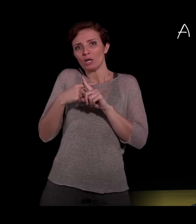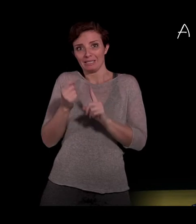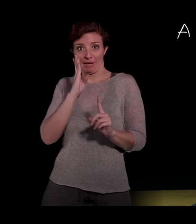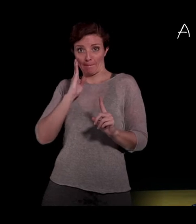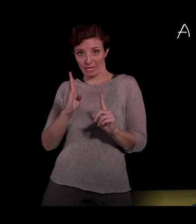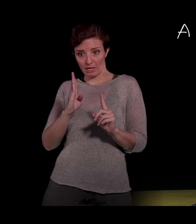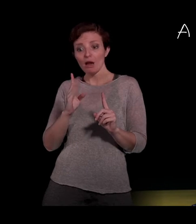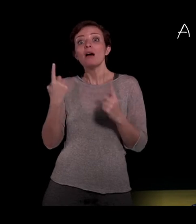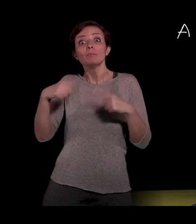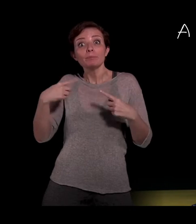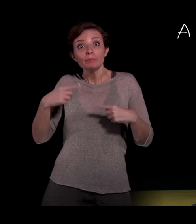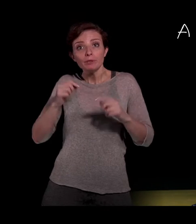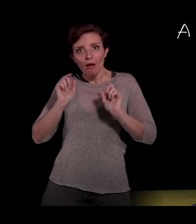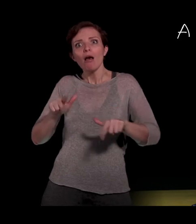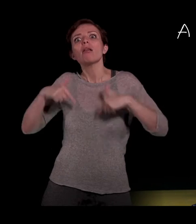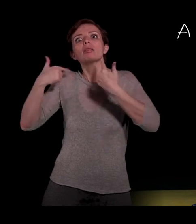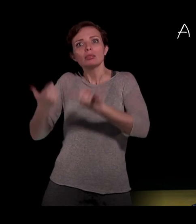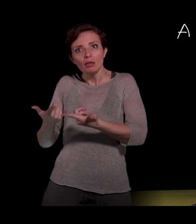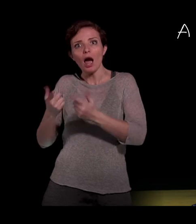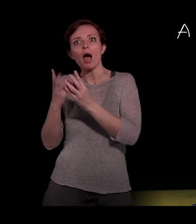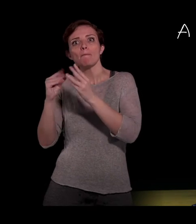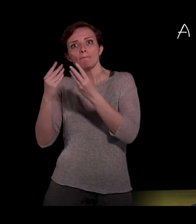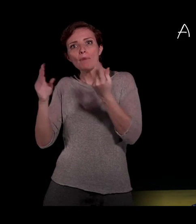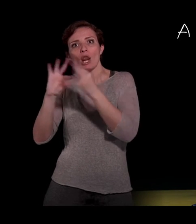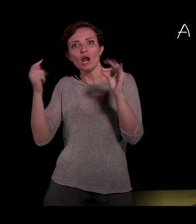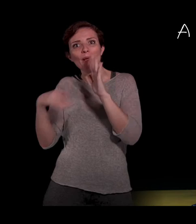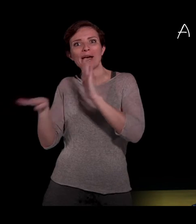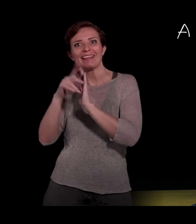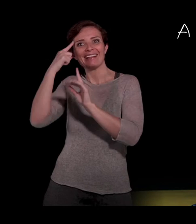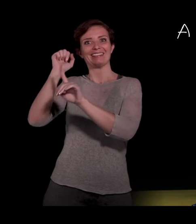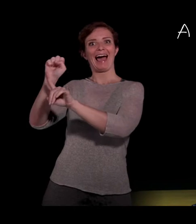dà come prodotto il polinomio di partenza, quindi A.